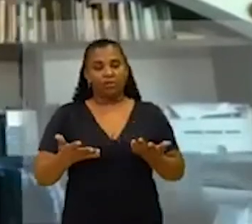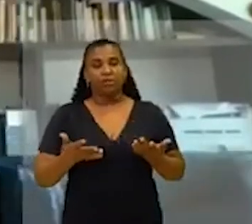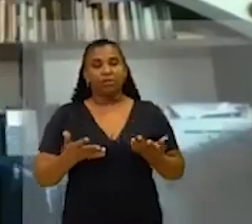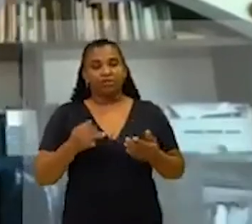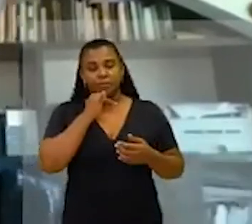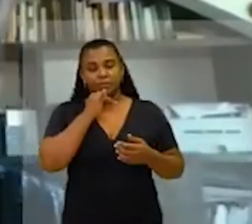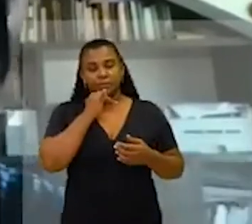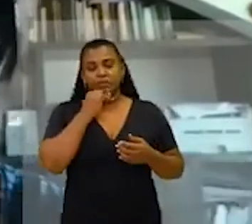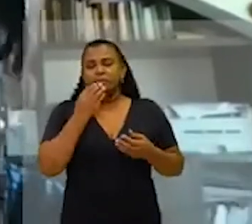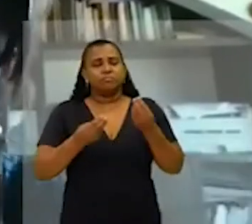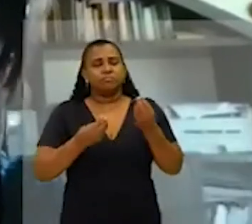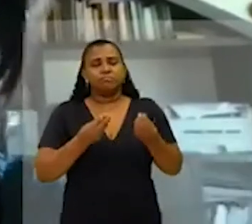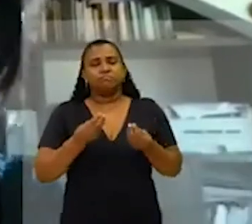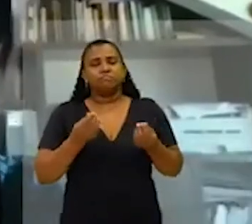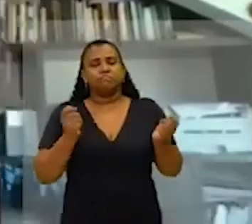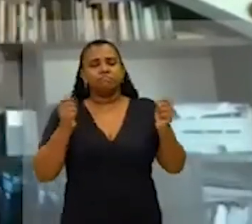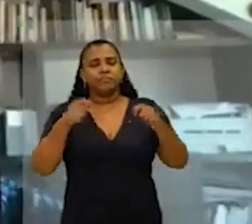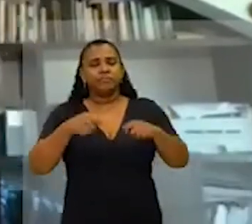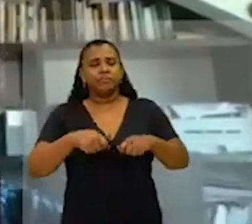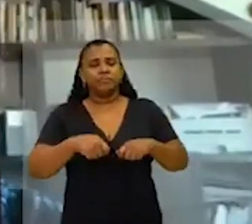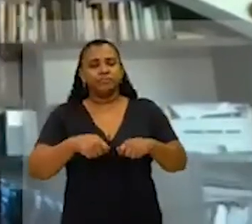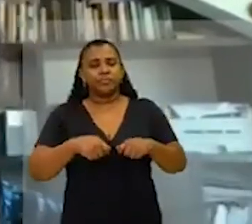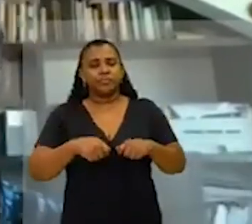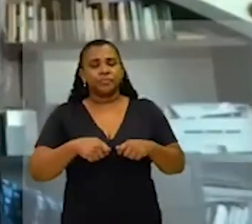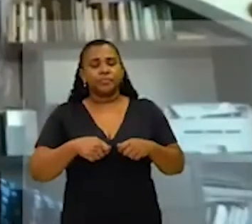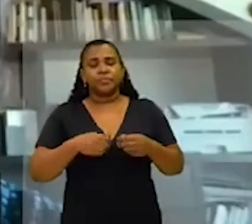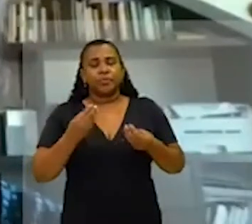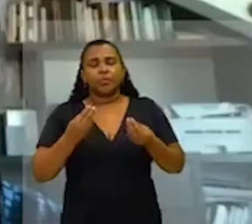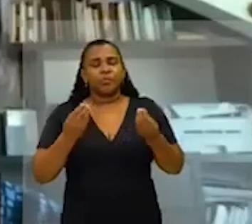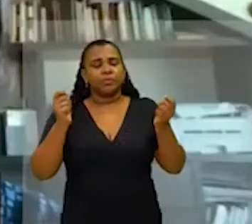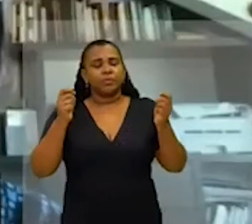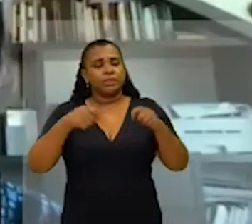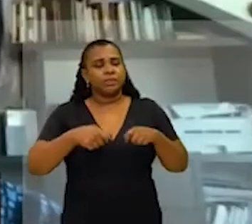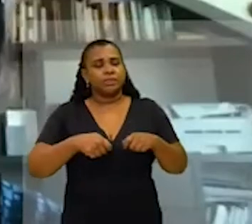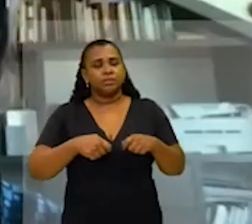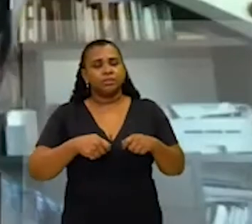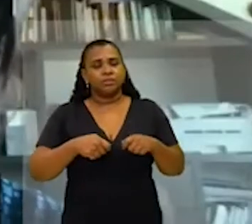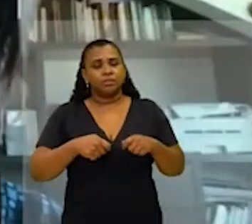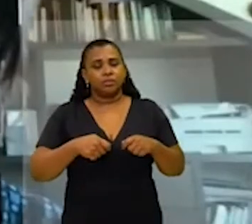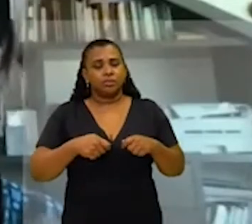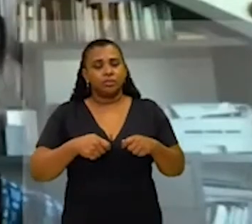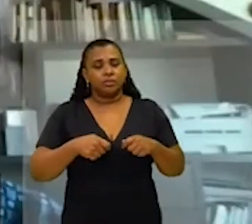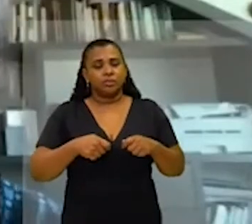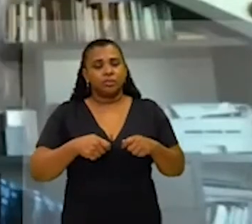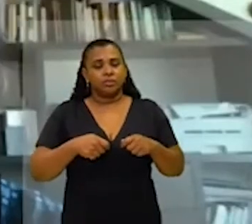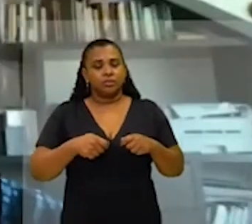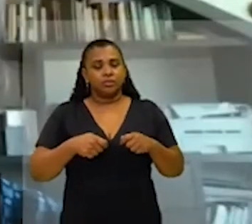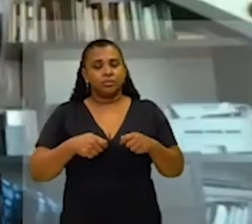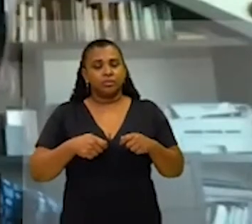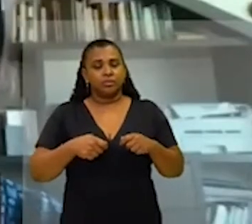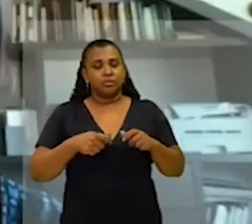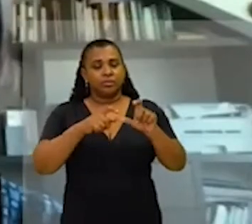a resposta opcionalmente é possível na a construção da Autonomia organizativa mas